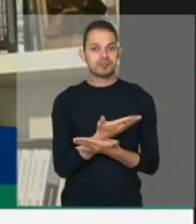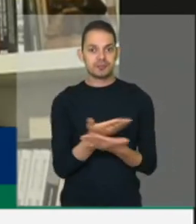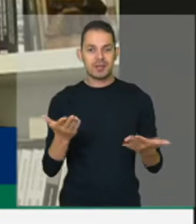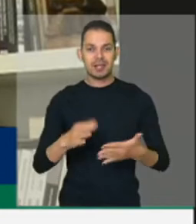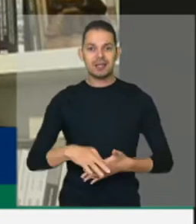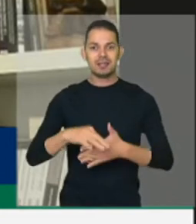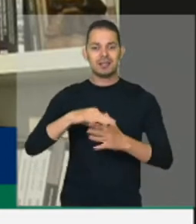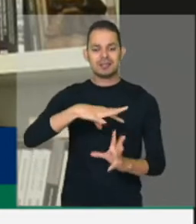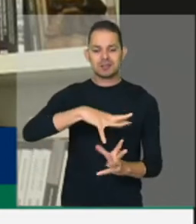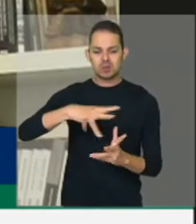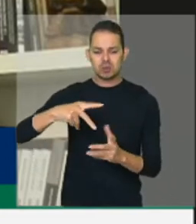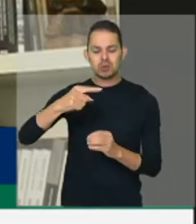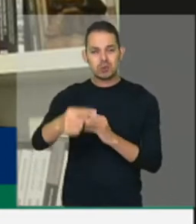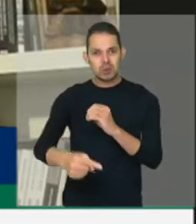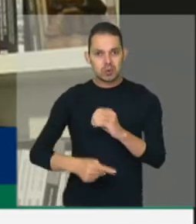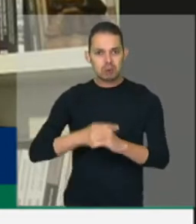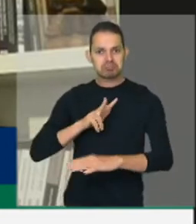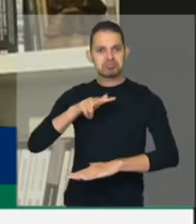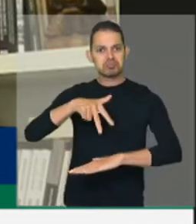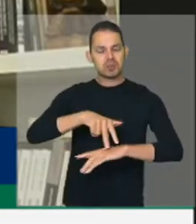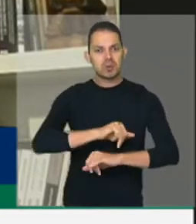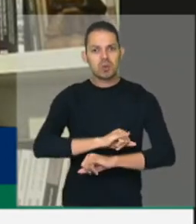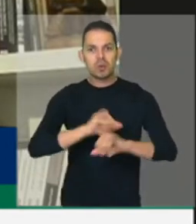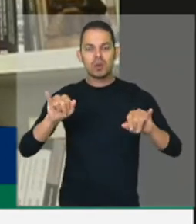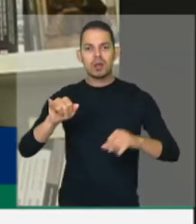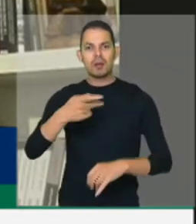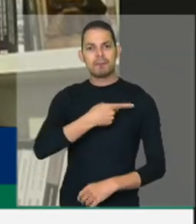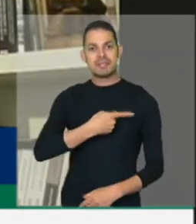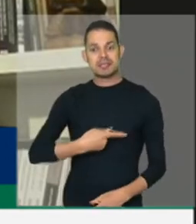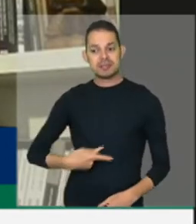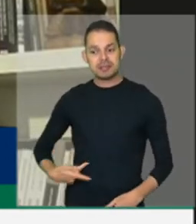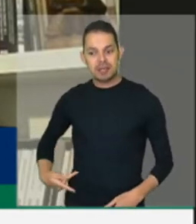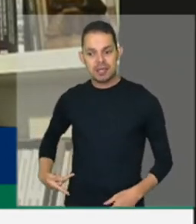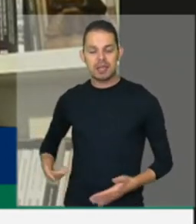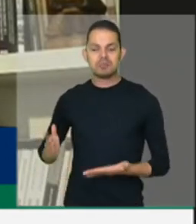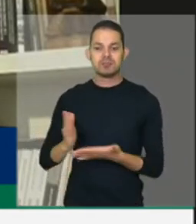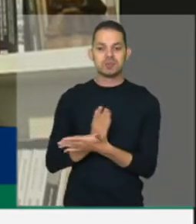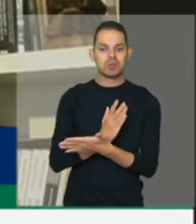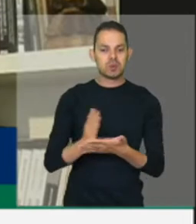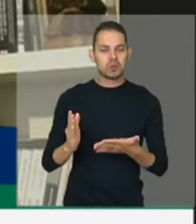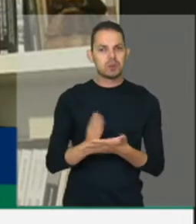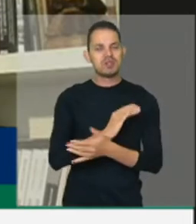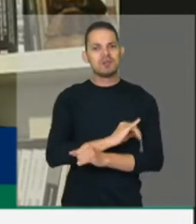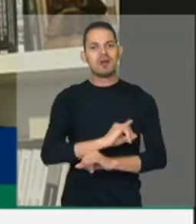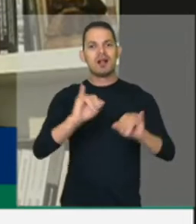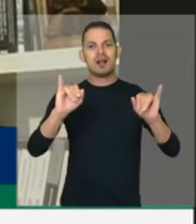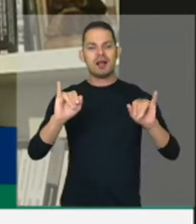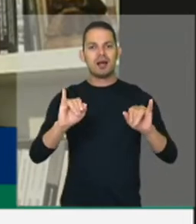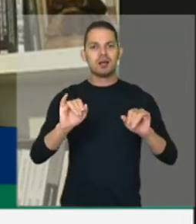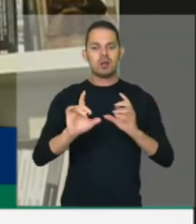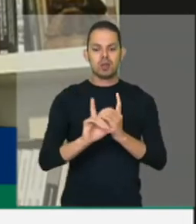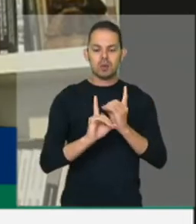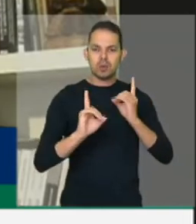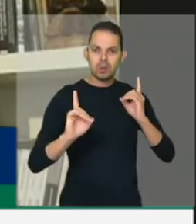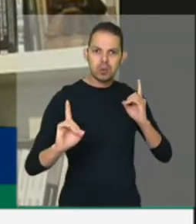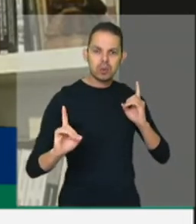DE TODO O MUNDO SE PRONUNCIARAM CHEFES DE ESTADO... DISSERAM A IMPORTÂNCIA SOBRE O DISTANCIAMENTO SOCIAL